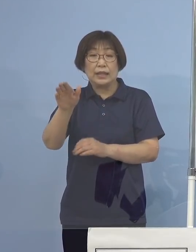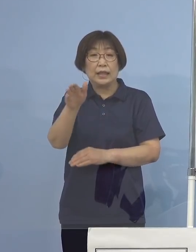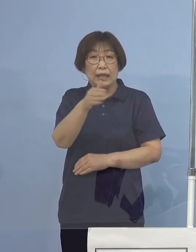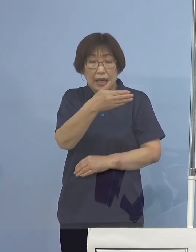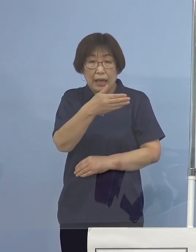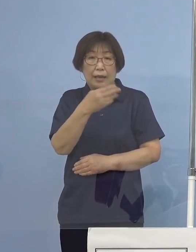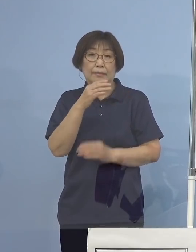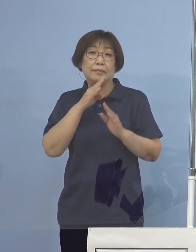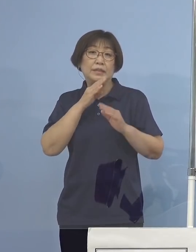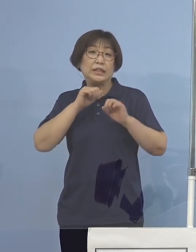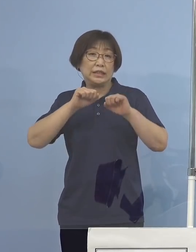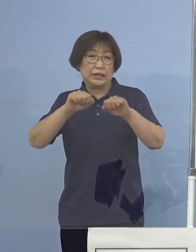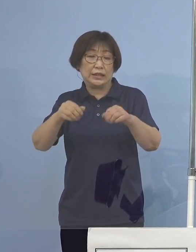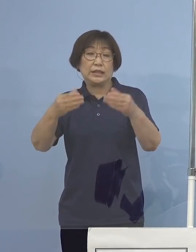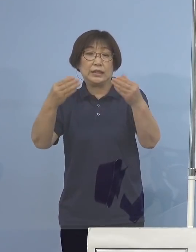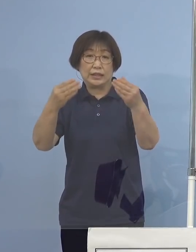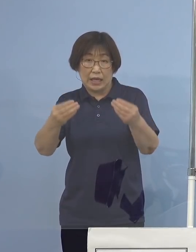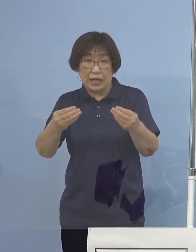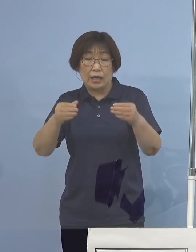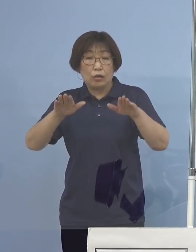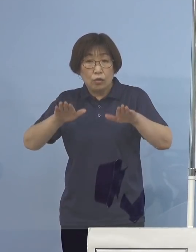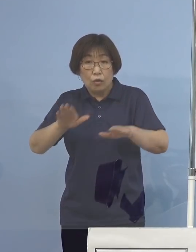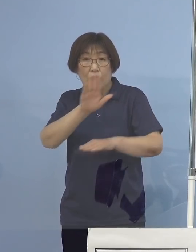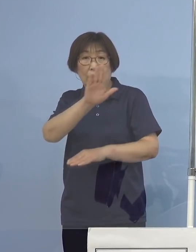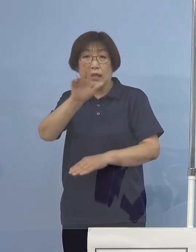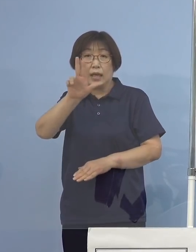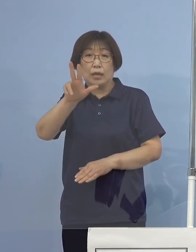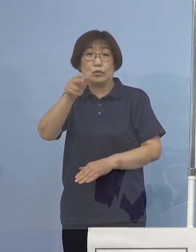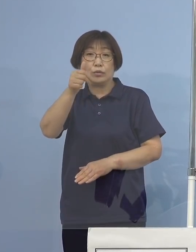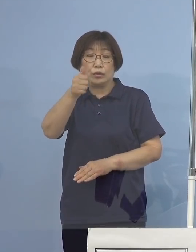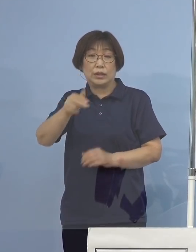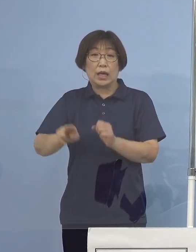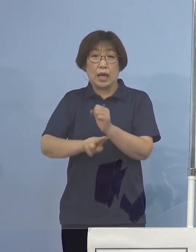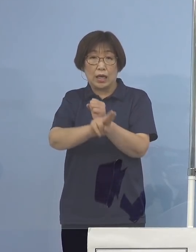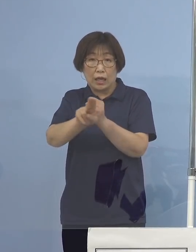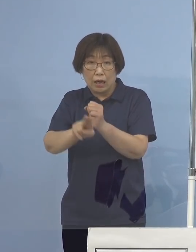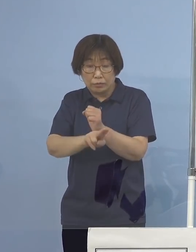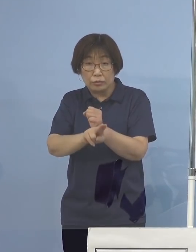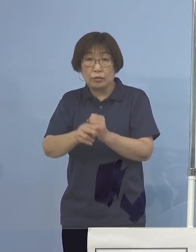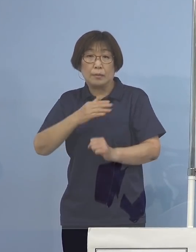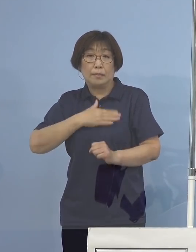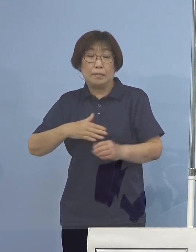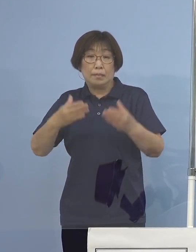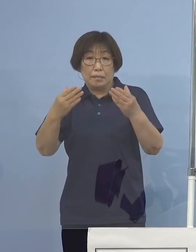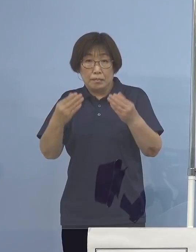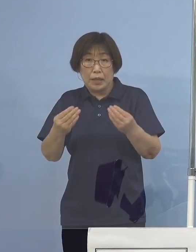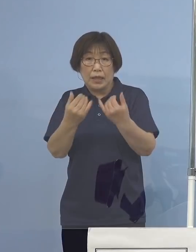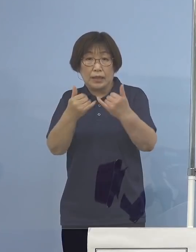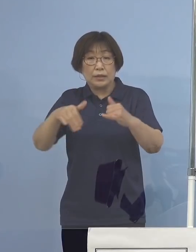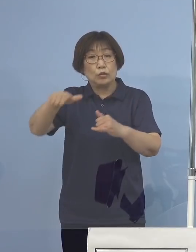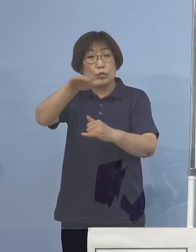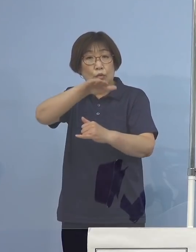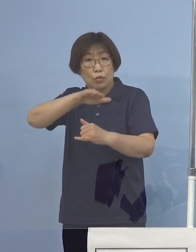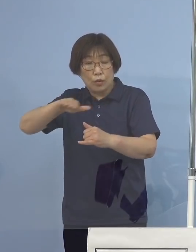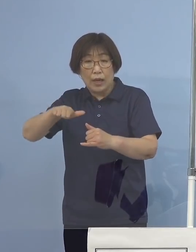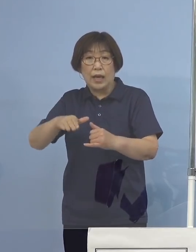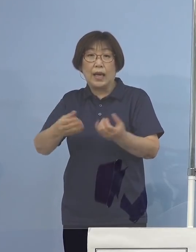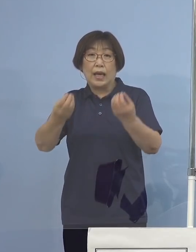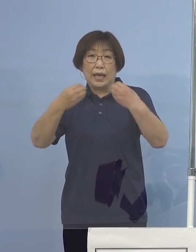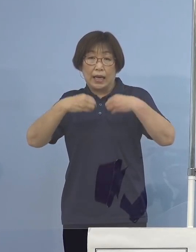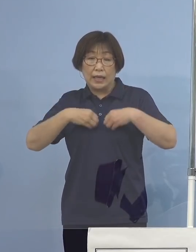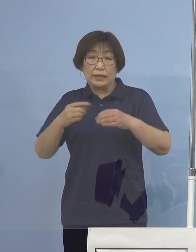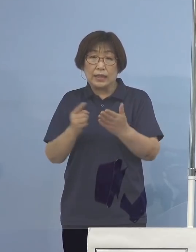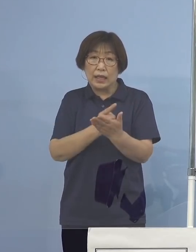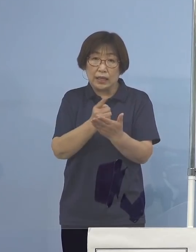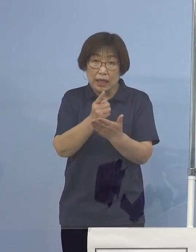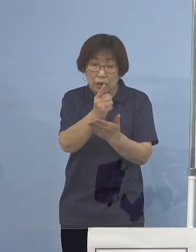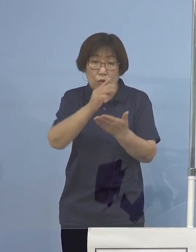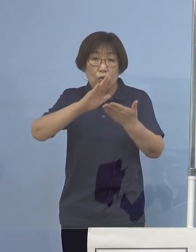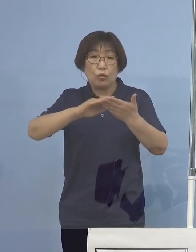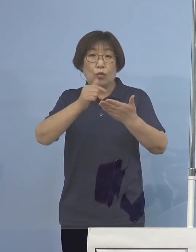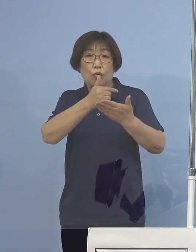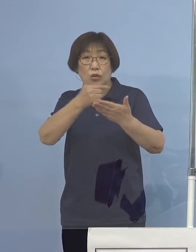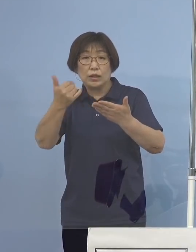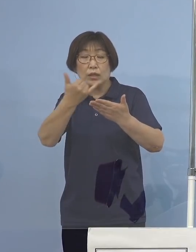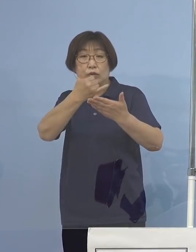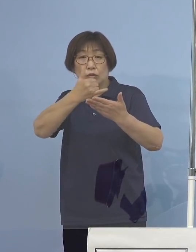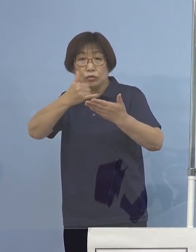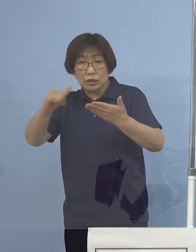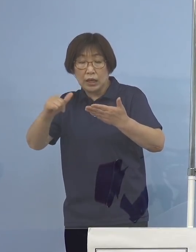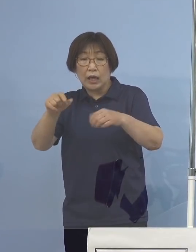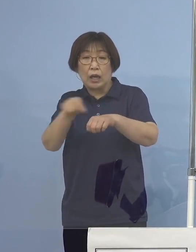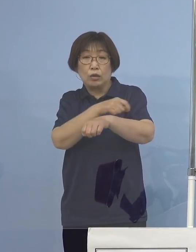なお、今回デルタ株の感染が確認された方につきましては 感染経路や濃厚接触者が特定されておりますので